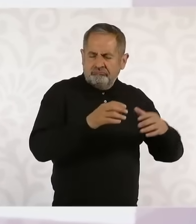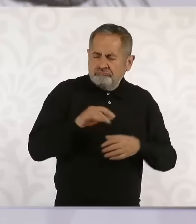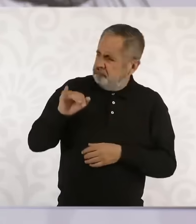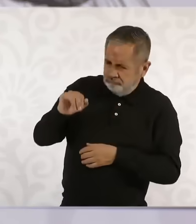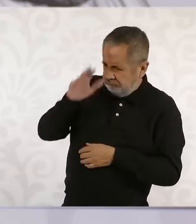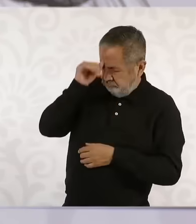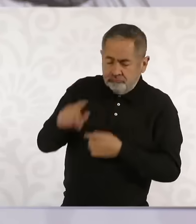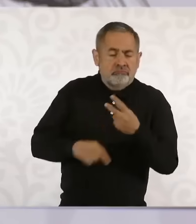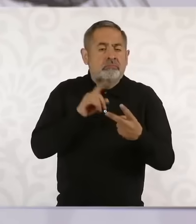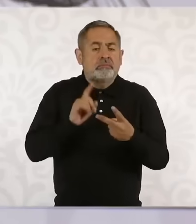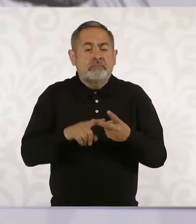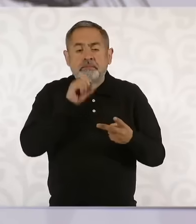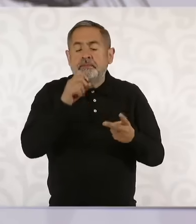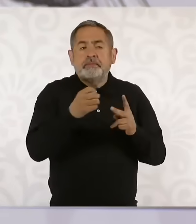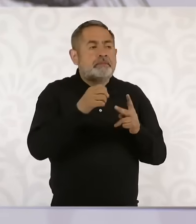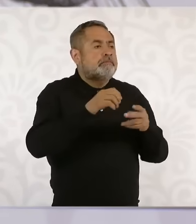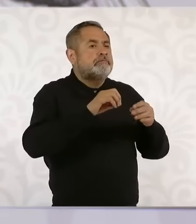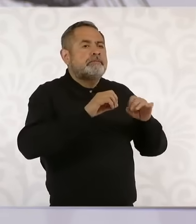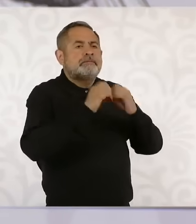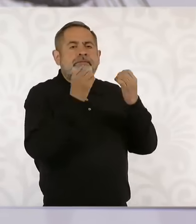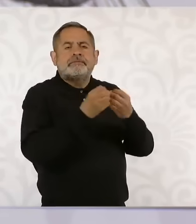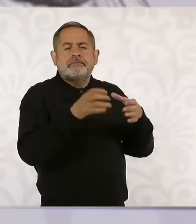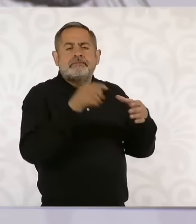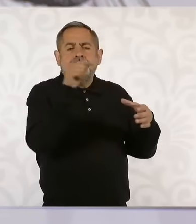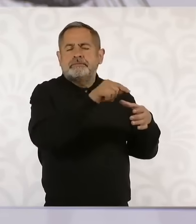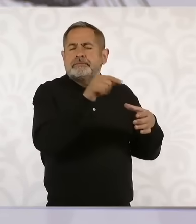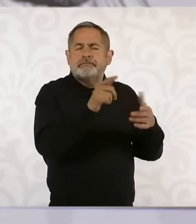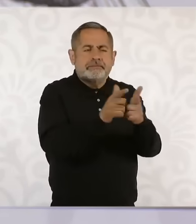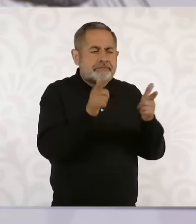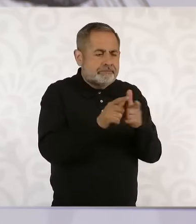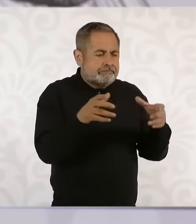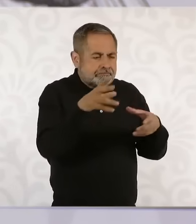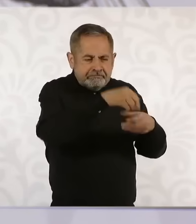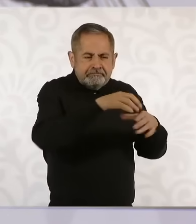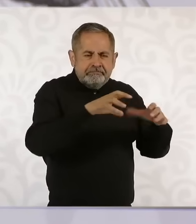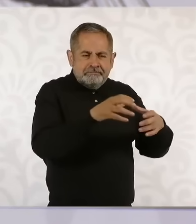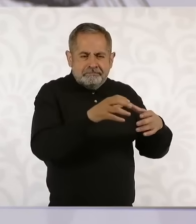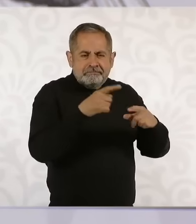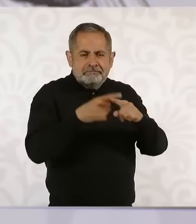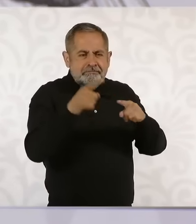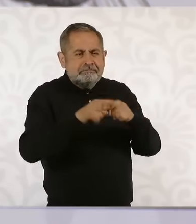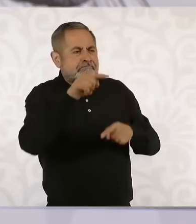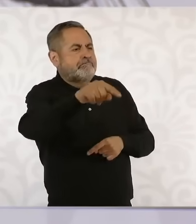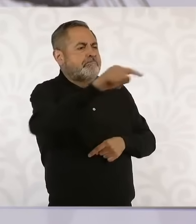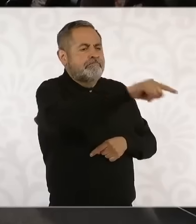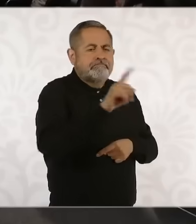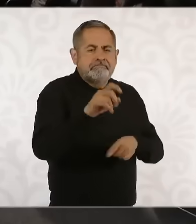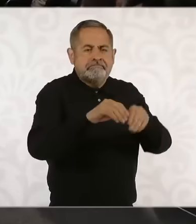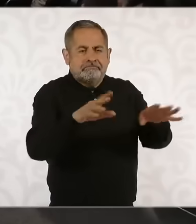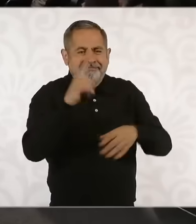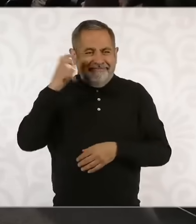la organización de los eh grupos que están en los distritos de riego. Miren, aquí está, por ejemplo,